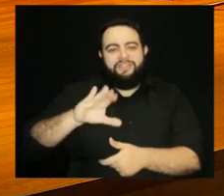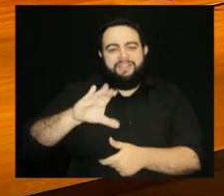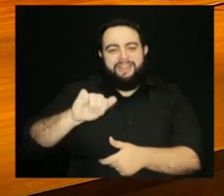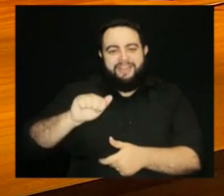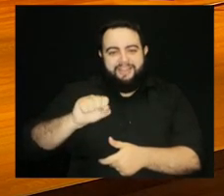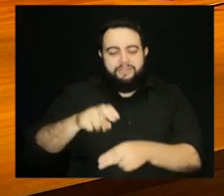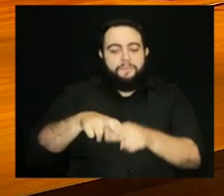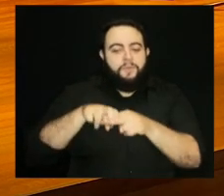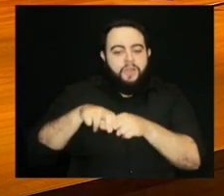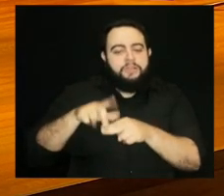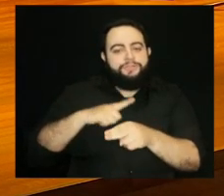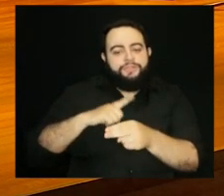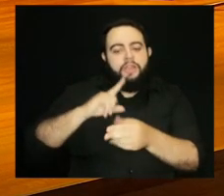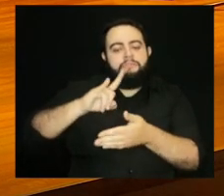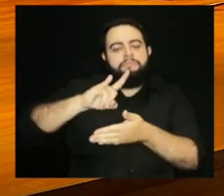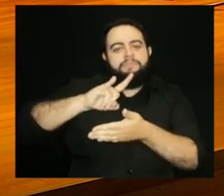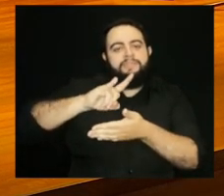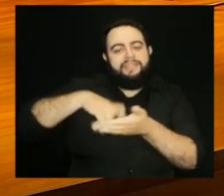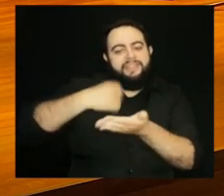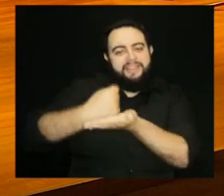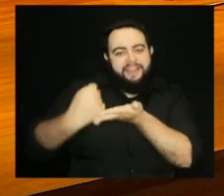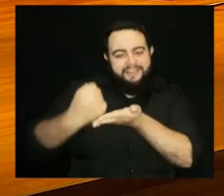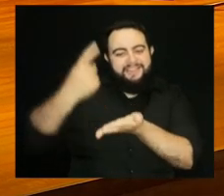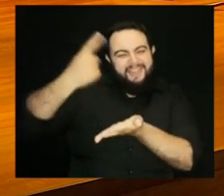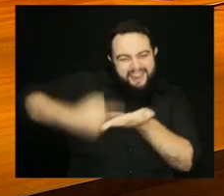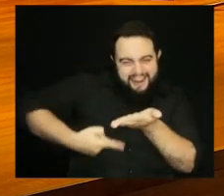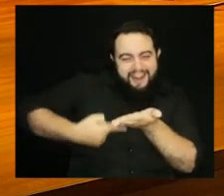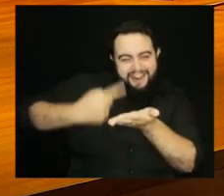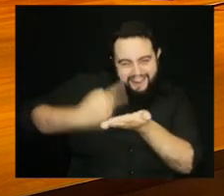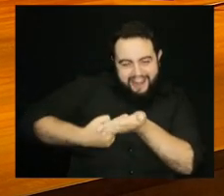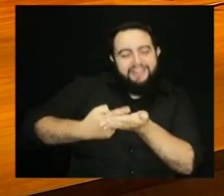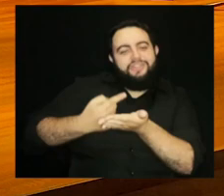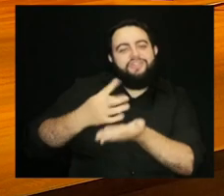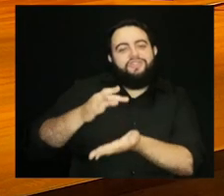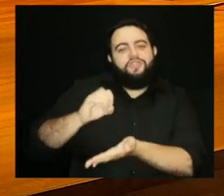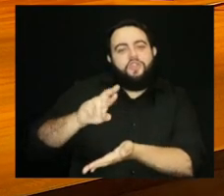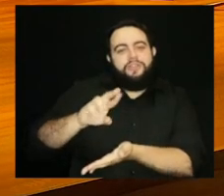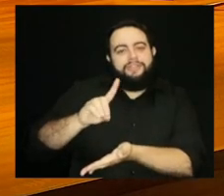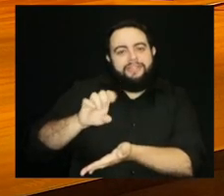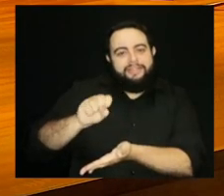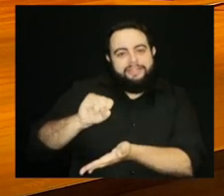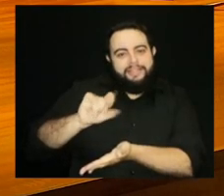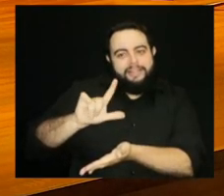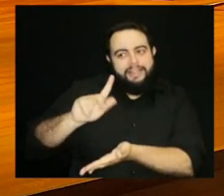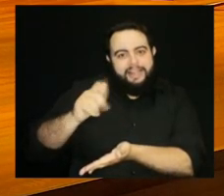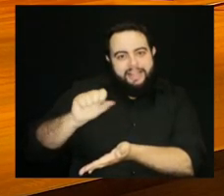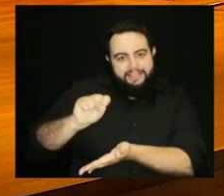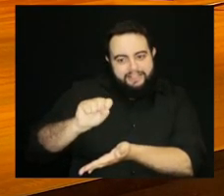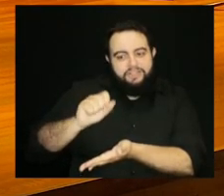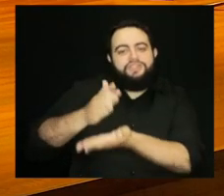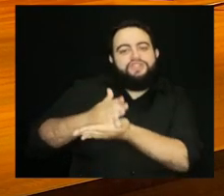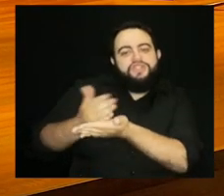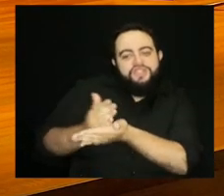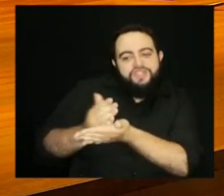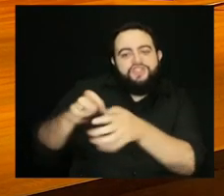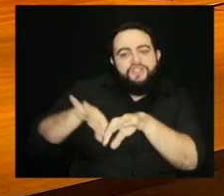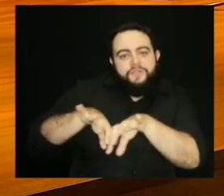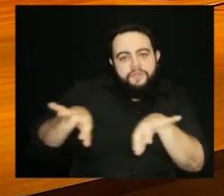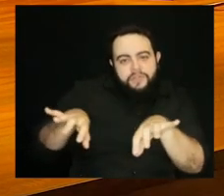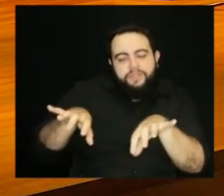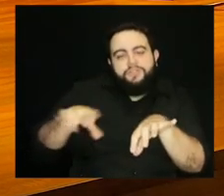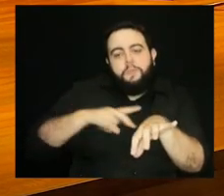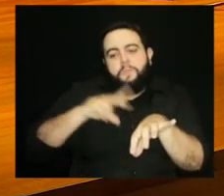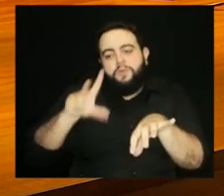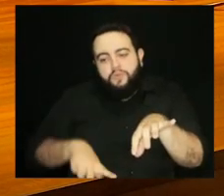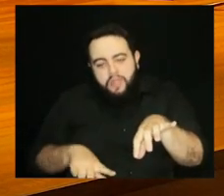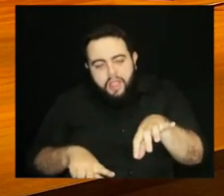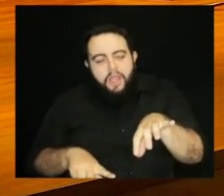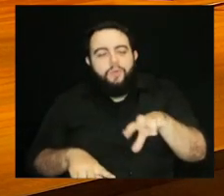dividiu o que ainda não tinha sido "descoberto" entre Portugal e Espanha e aí eles